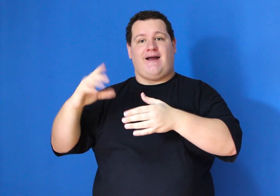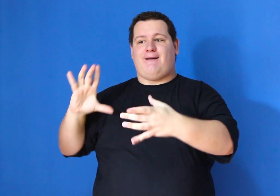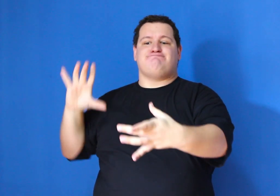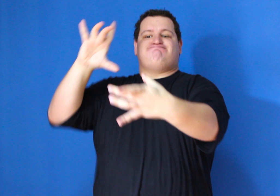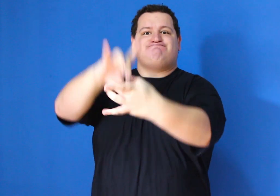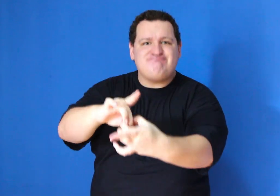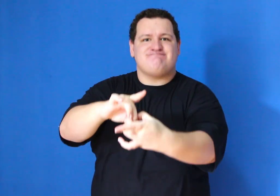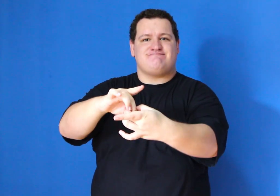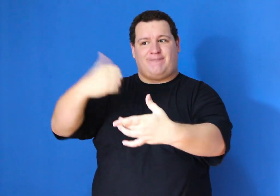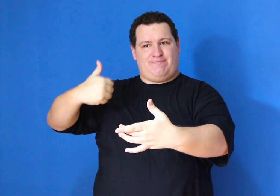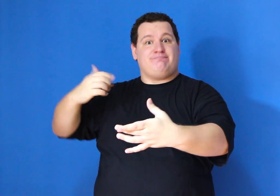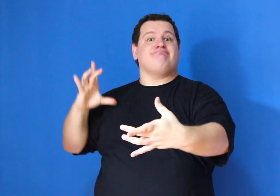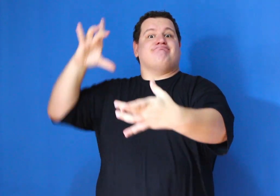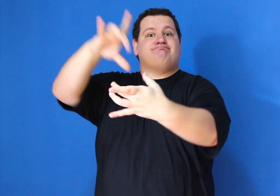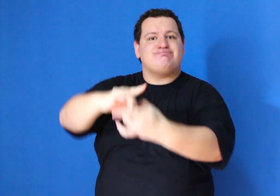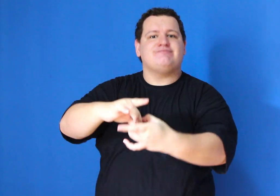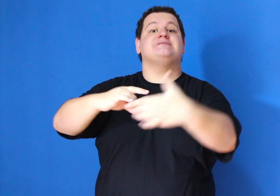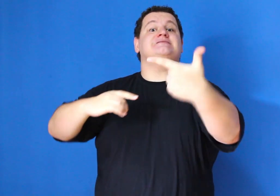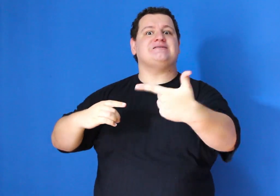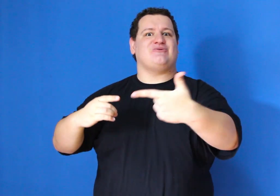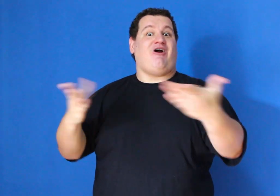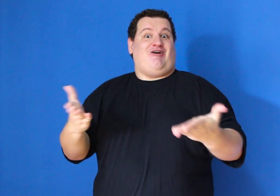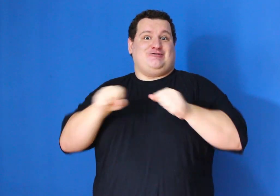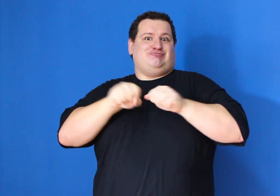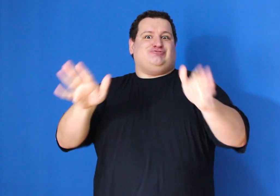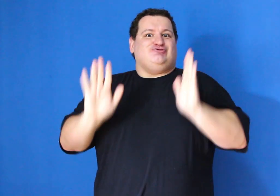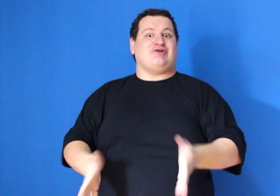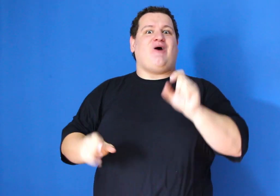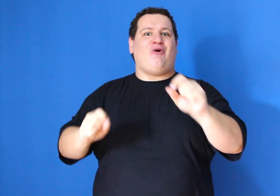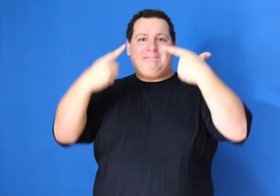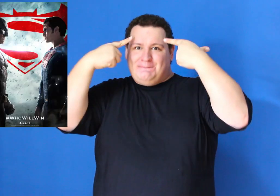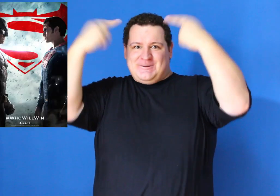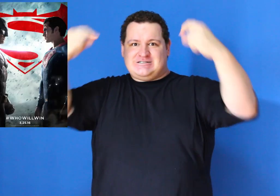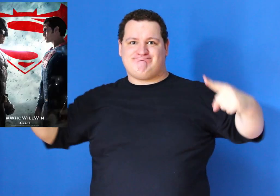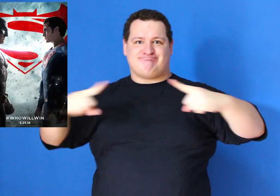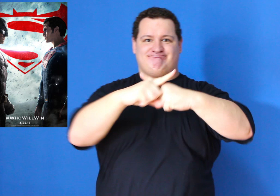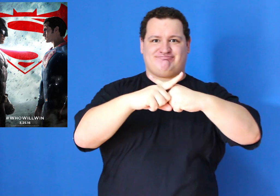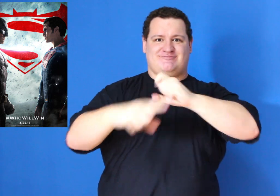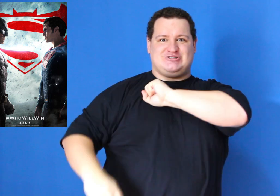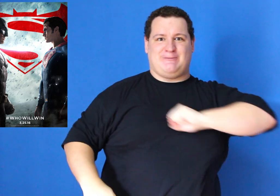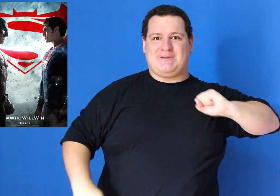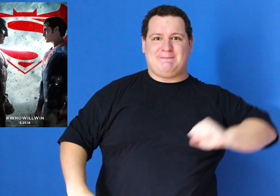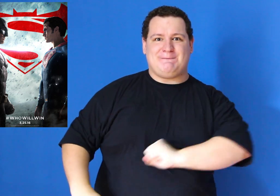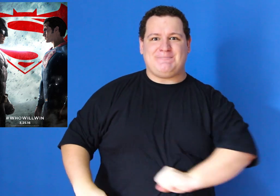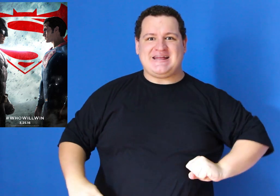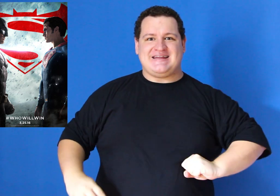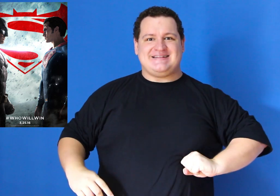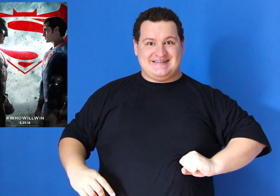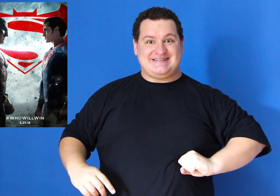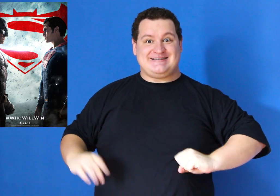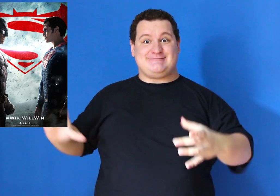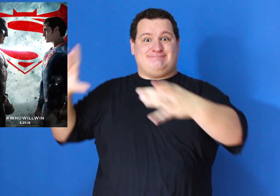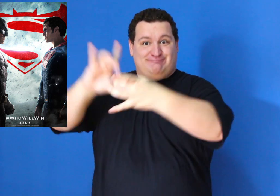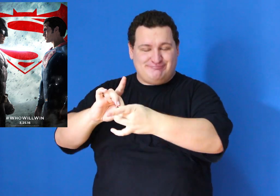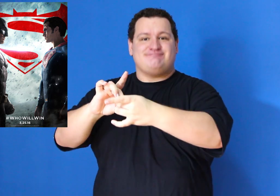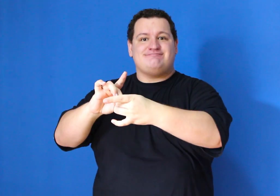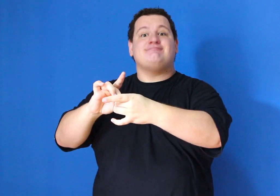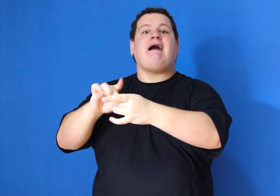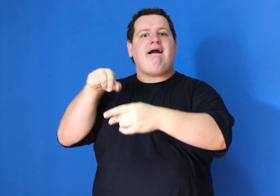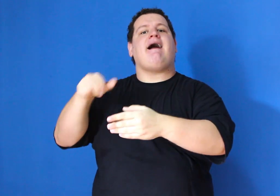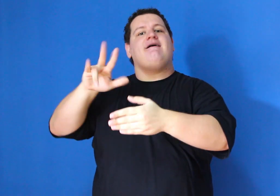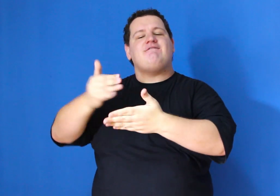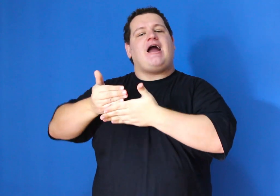em seguido por recente “Batman vs Superman: A Origem da Justiça”.